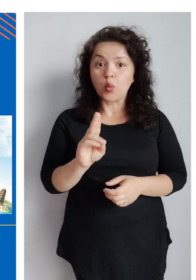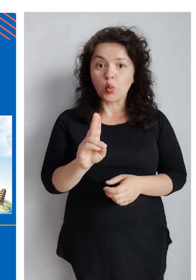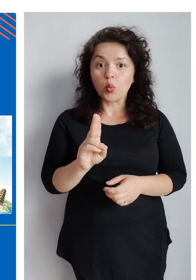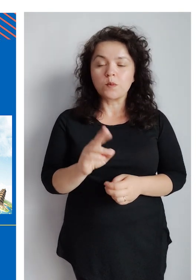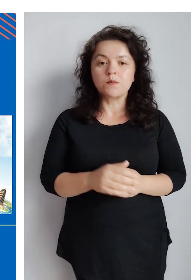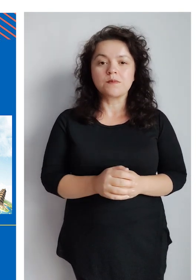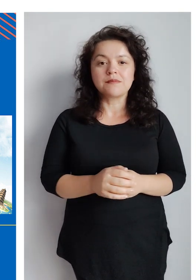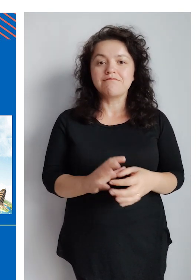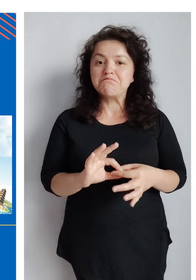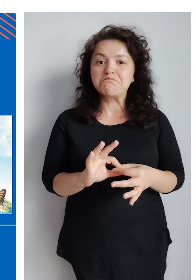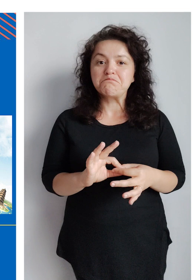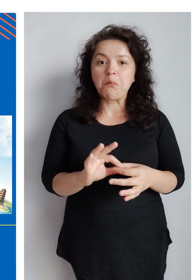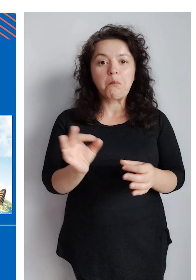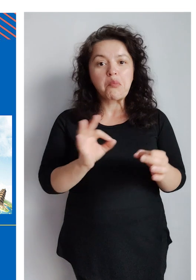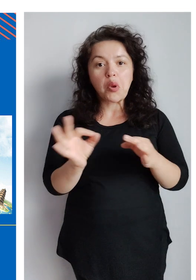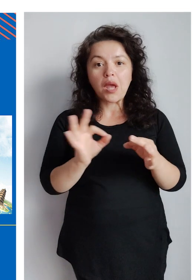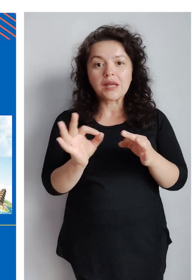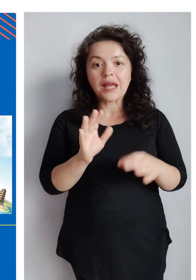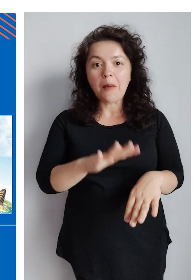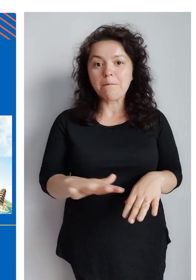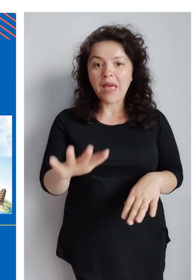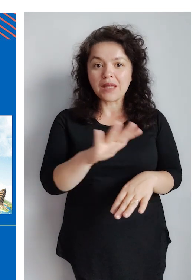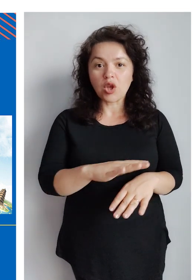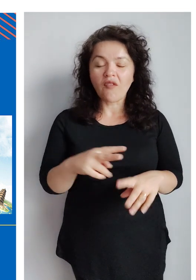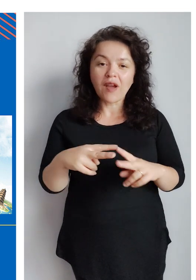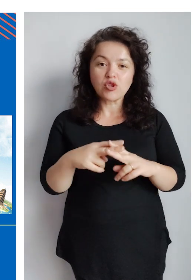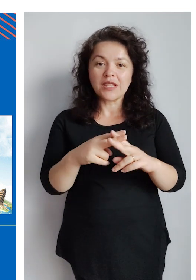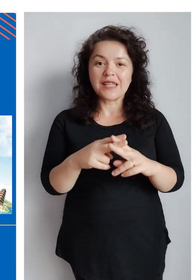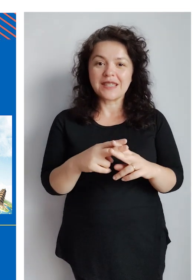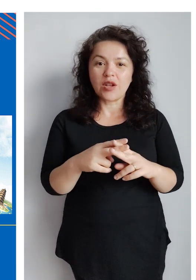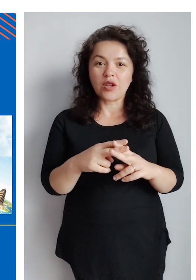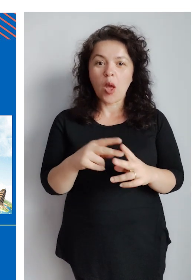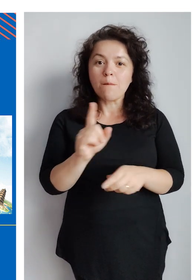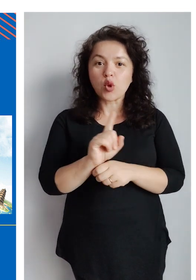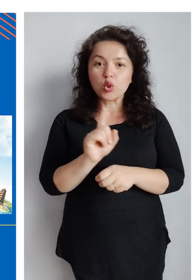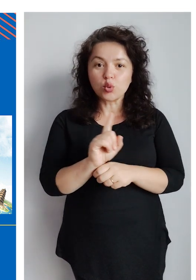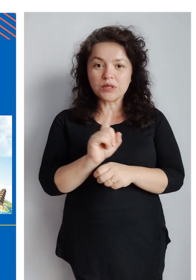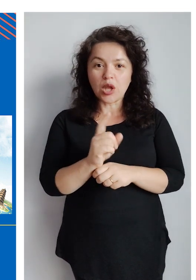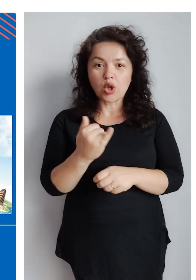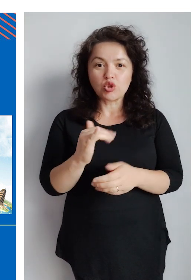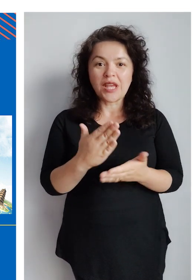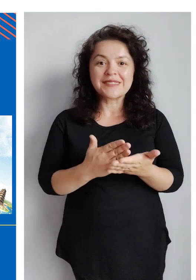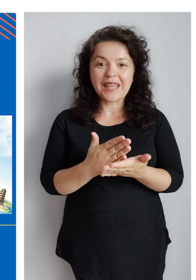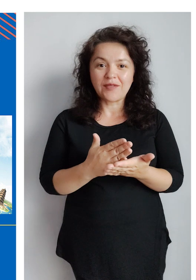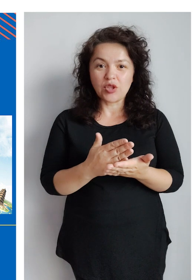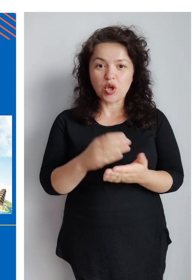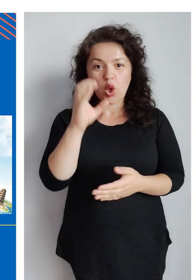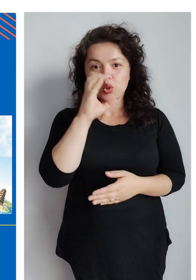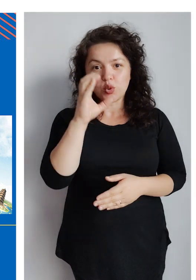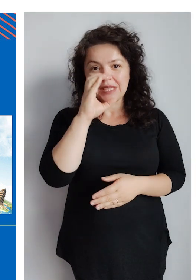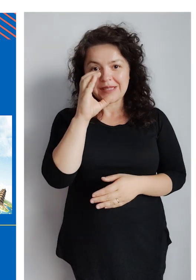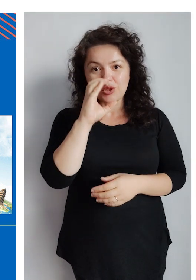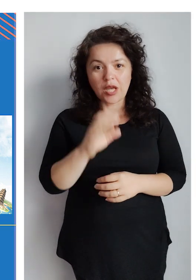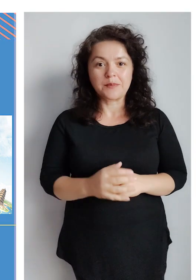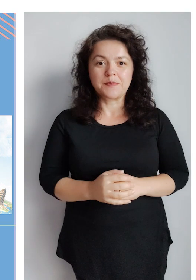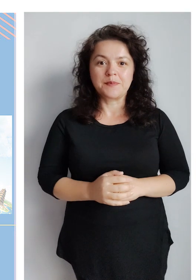în legătură cu proiectarea mediilor, facilităților, produselor și serviciilor turistice.